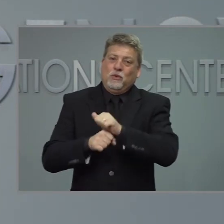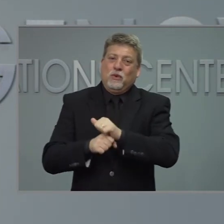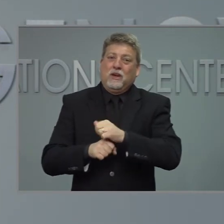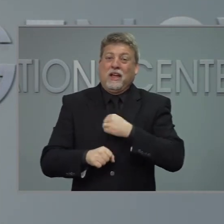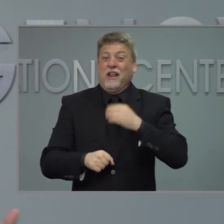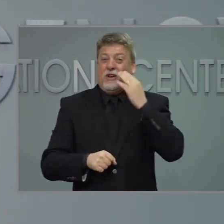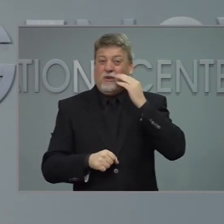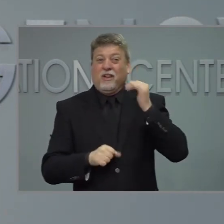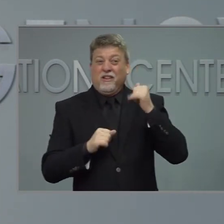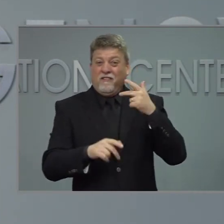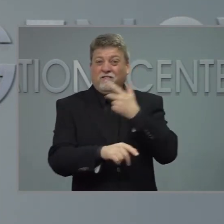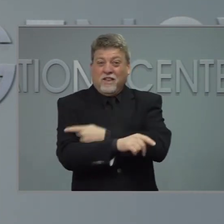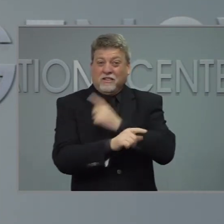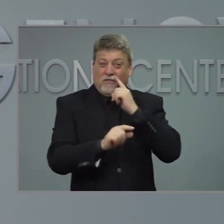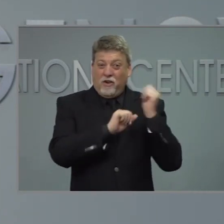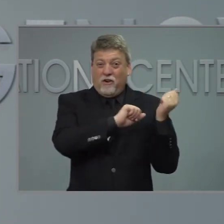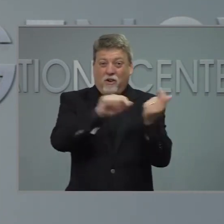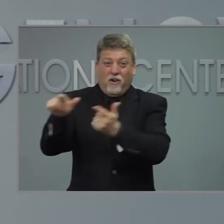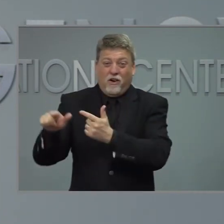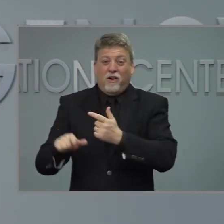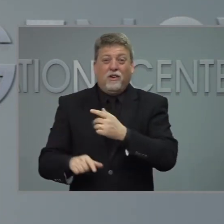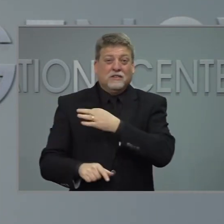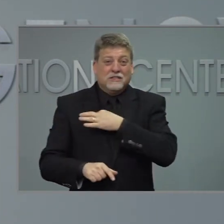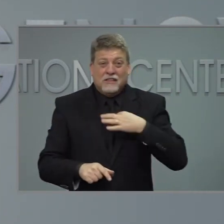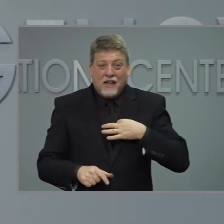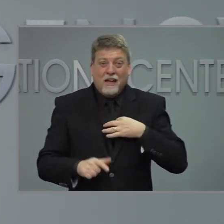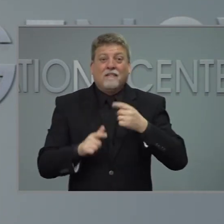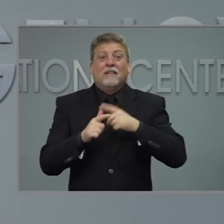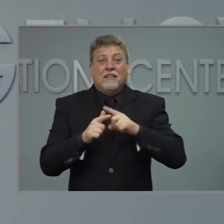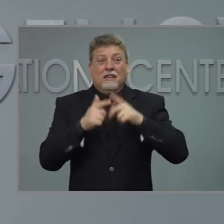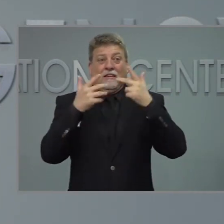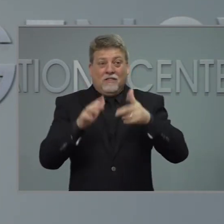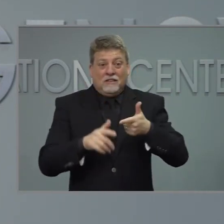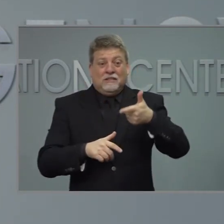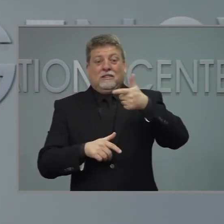vacunas y se los agradezco y se va a llevar tiempo vacunar a todos los de la escuela y a